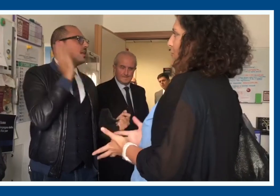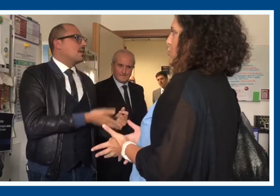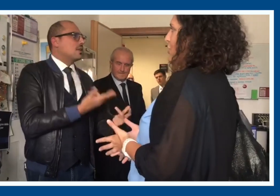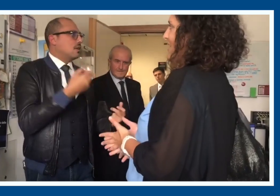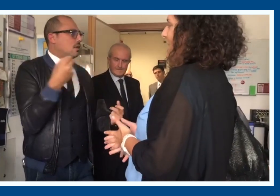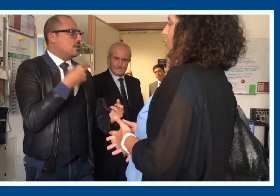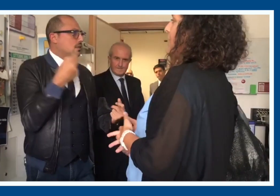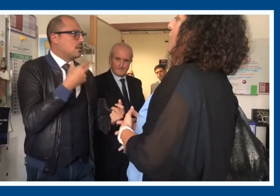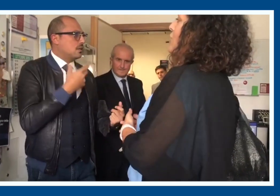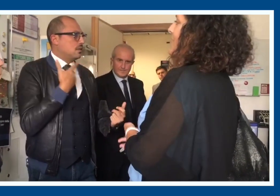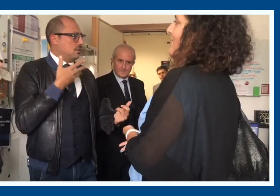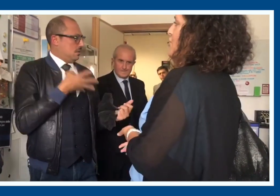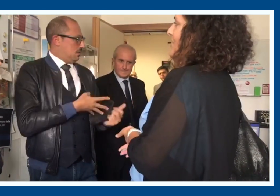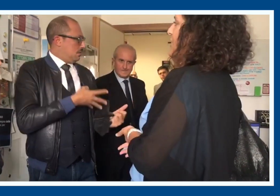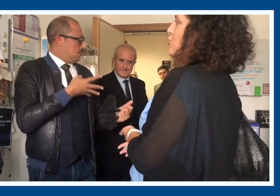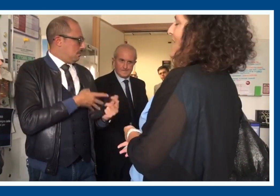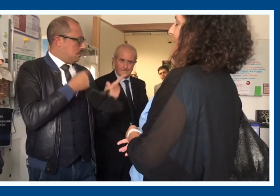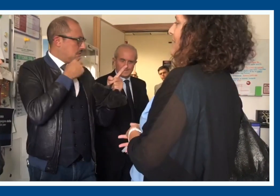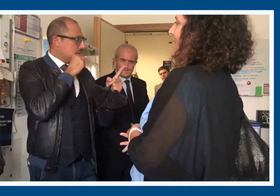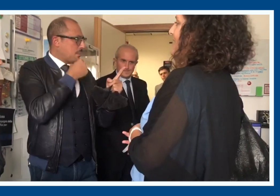"Le maggiori difficoltà si presentano con la sottotitolazione in diretta,